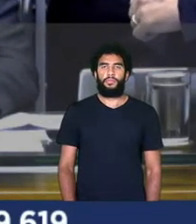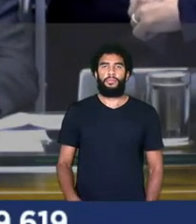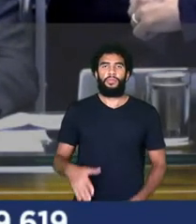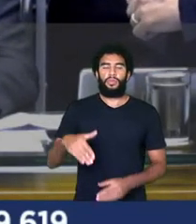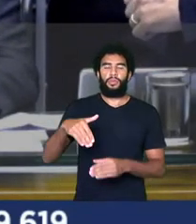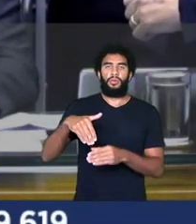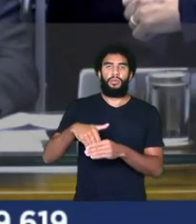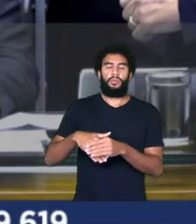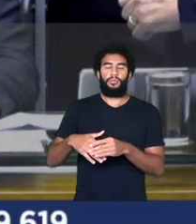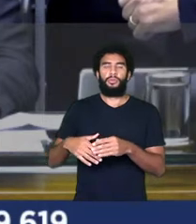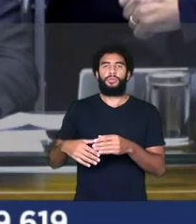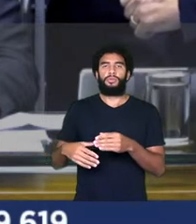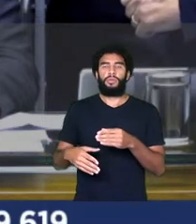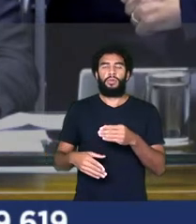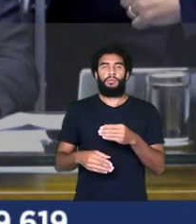[DEPUTADO]: NÃO É